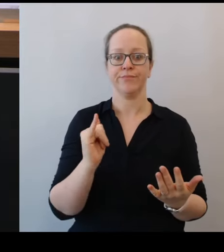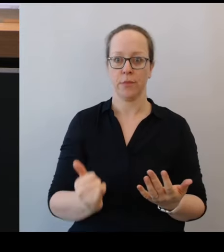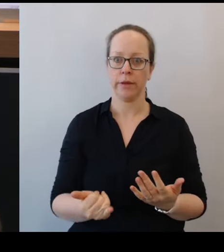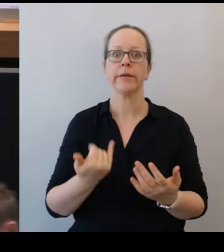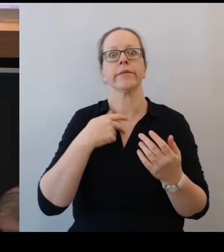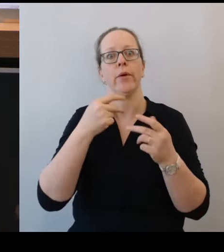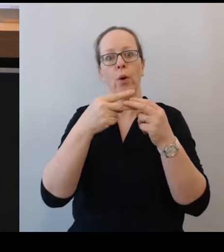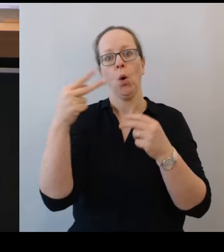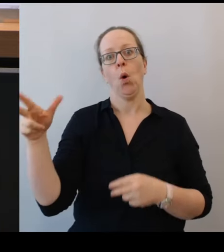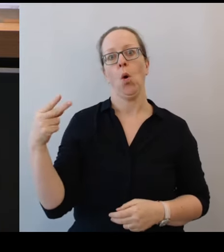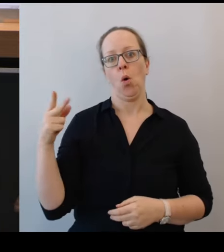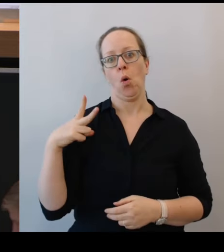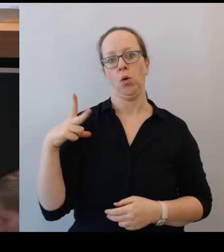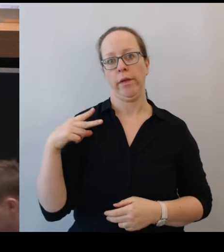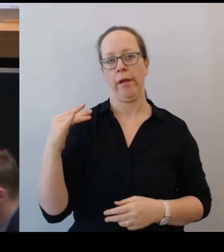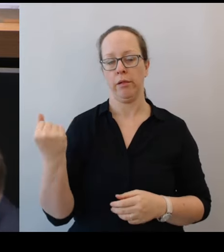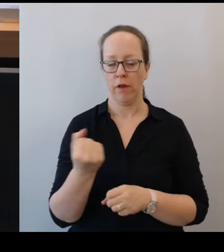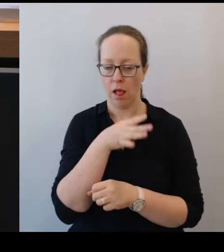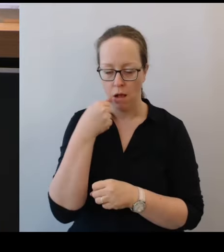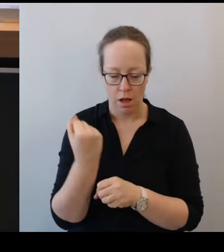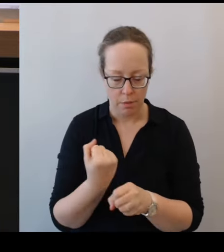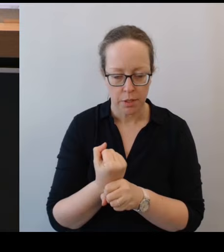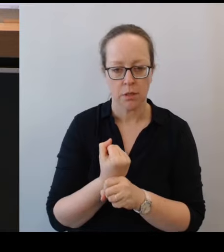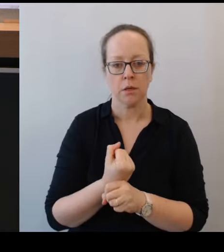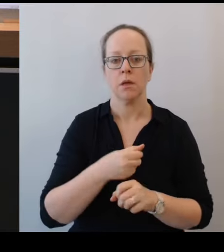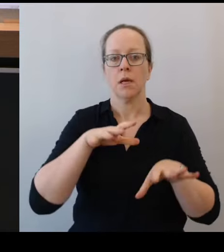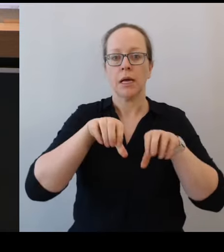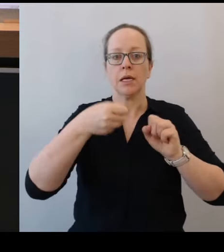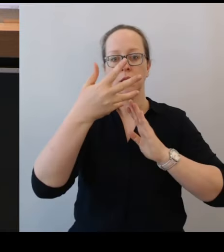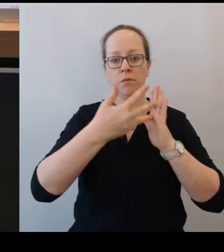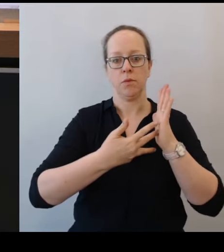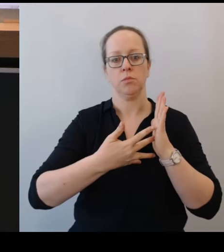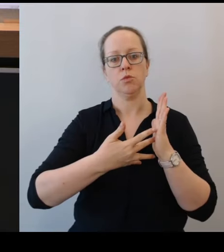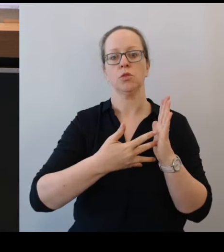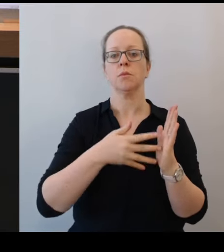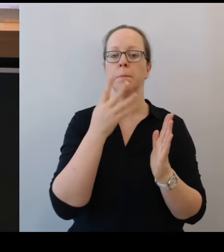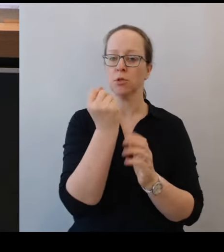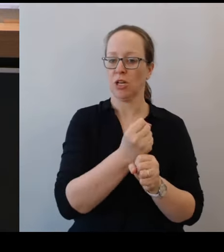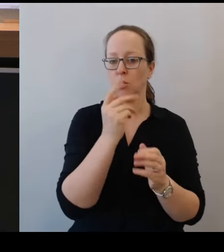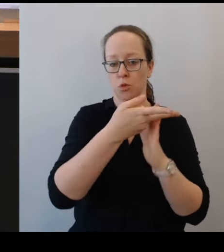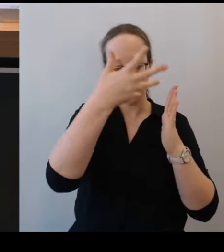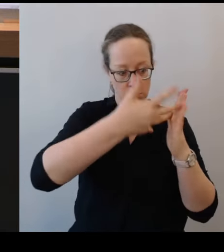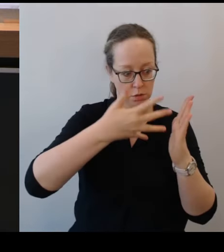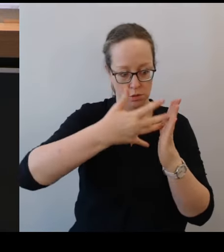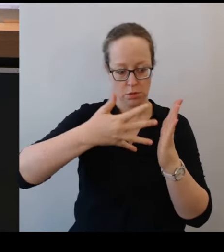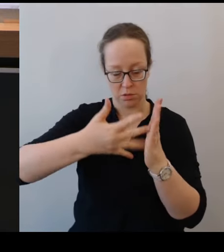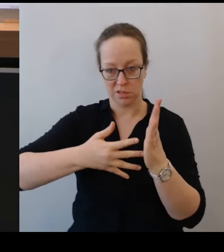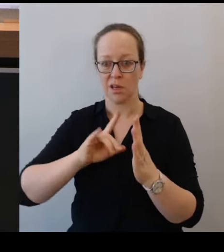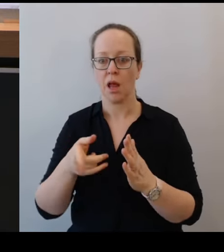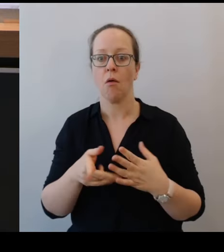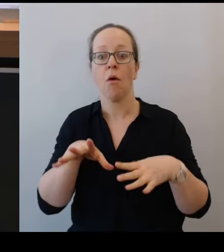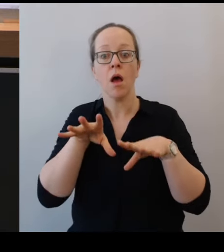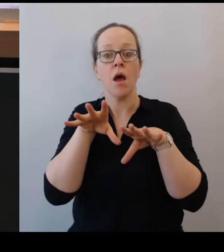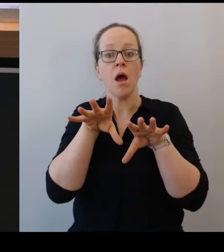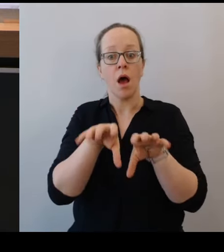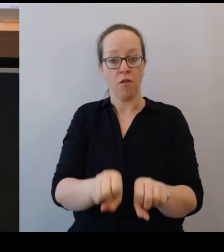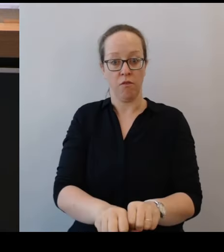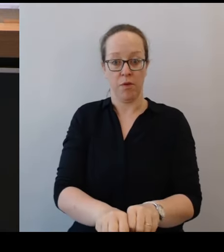müssen und dann dafür auch weiterhin die Aufbewahrungspflichten haben. Und weil es einige Reservierungen für das gesamte Jahr oder auch das